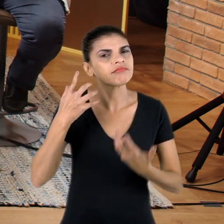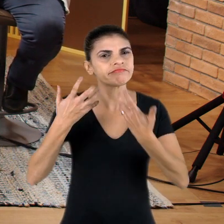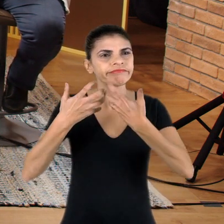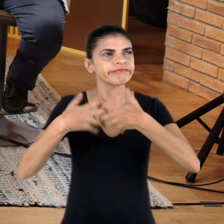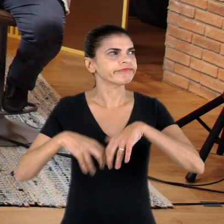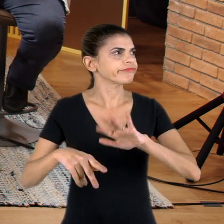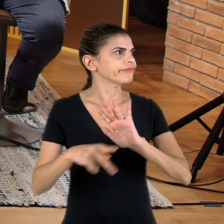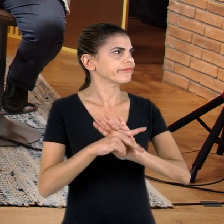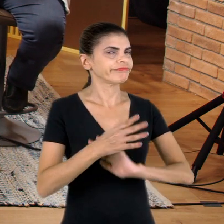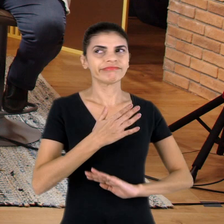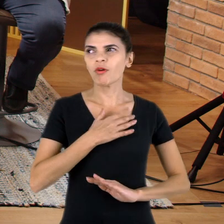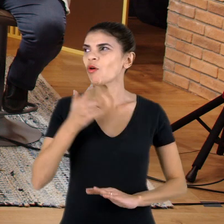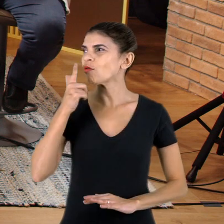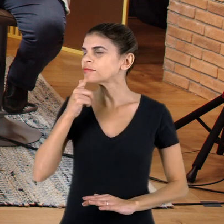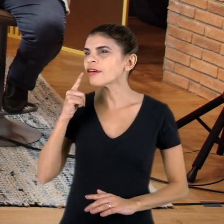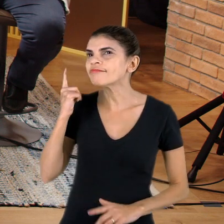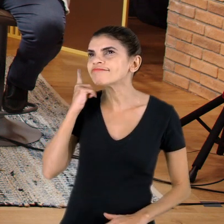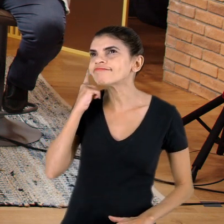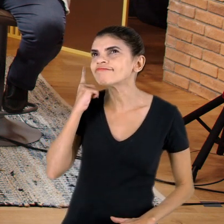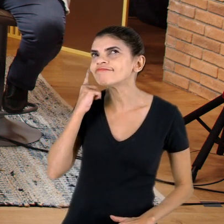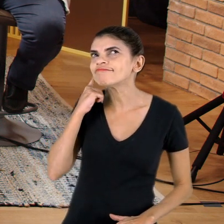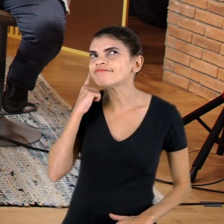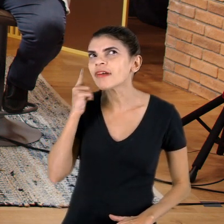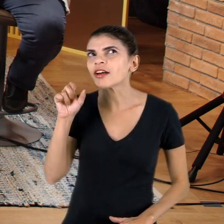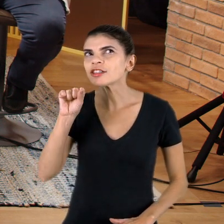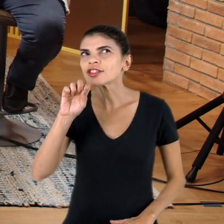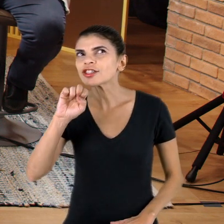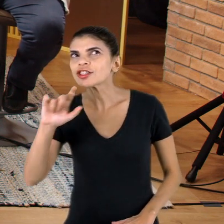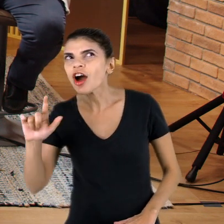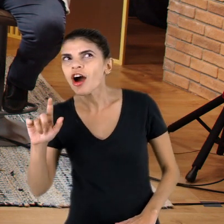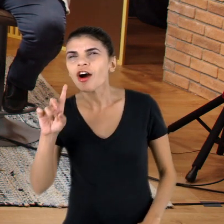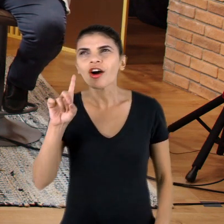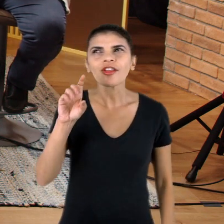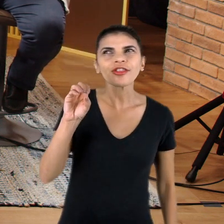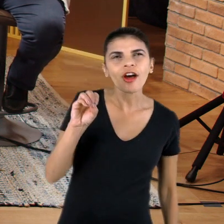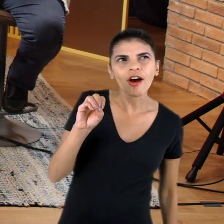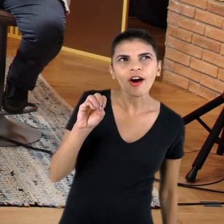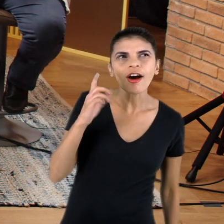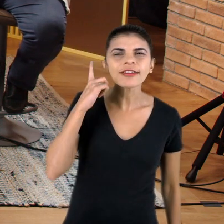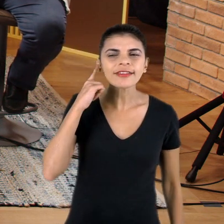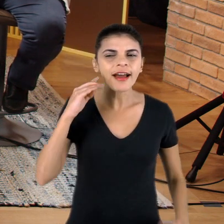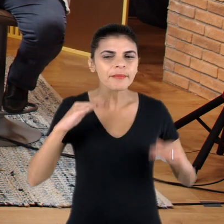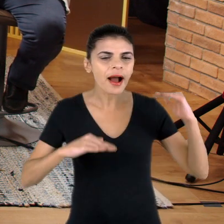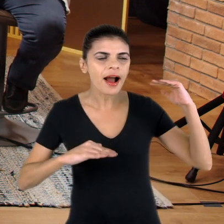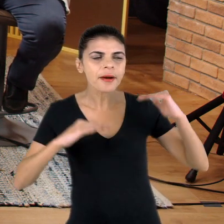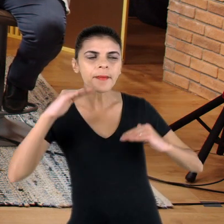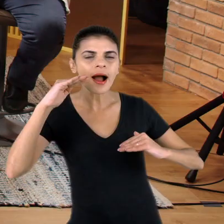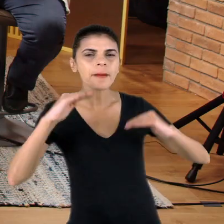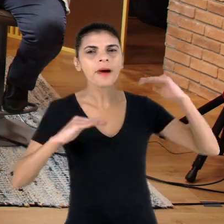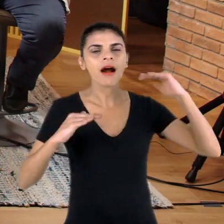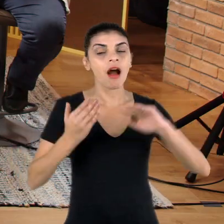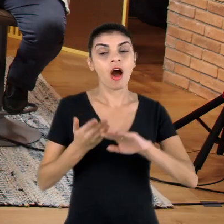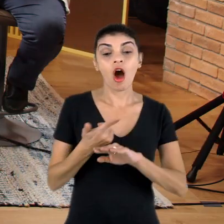Aí, eu consigo ouvir e saber: "Ah, isso foi sol, foi dó." Eu sei a que altura tá, mas em outros instrumentos eu não consigo perceber.